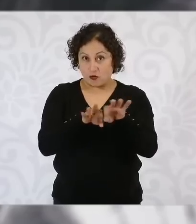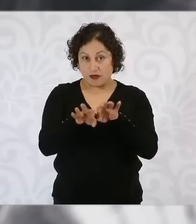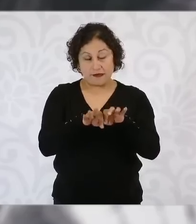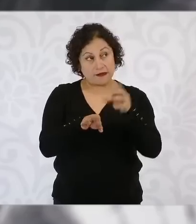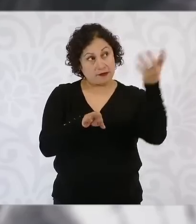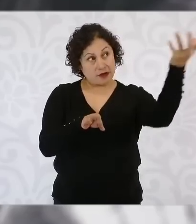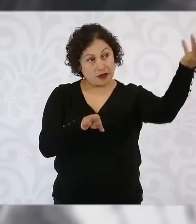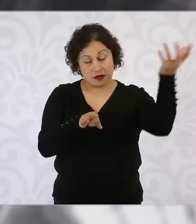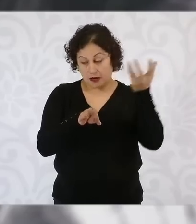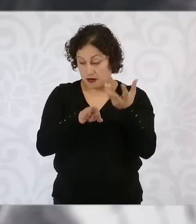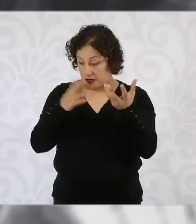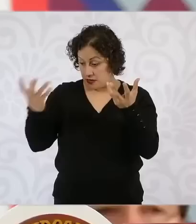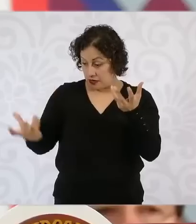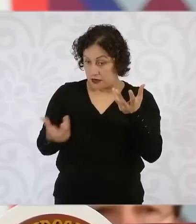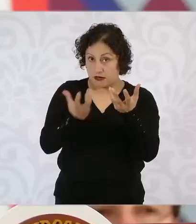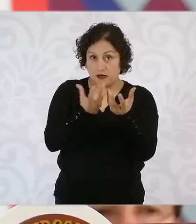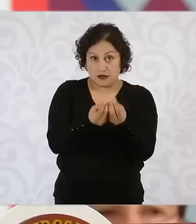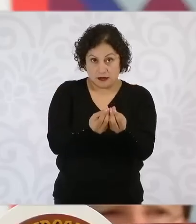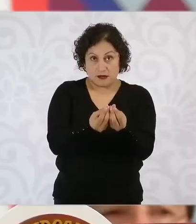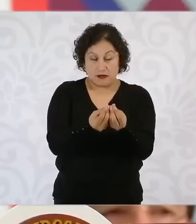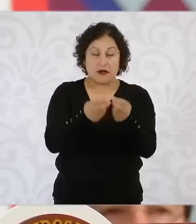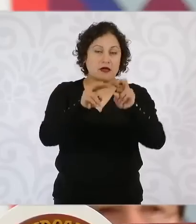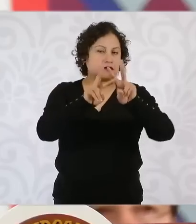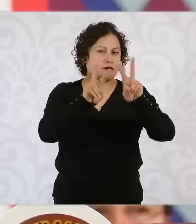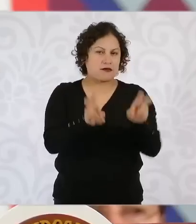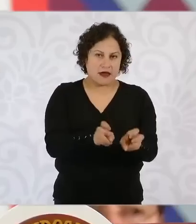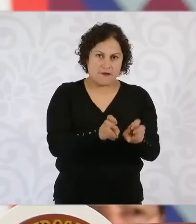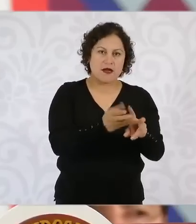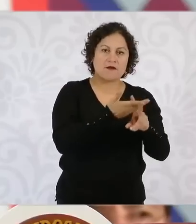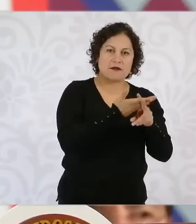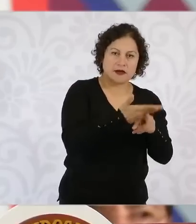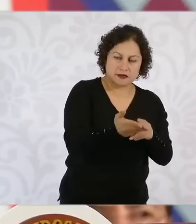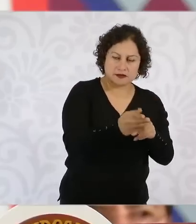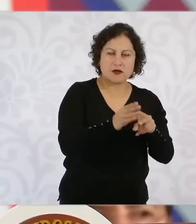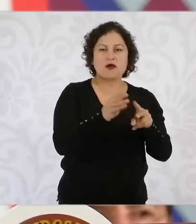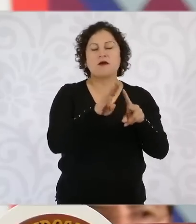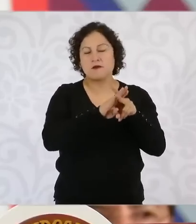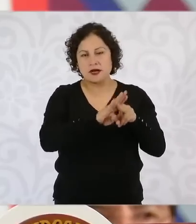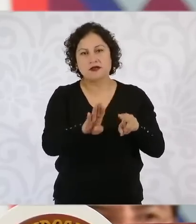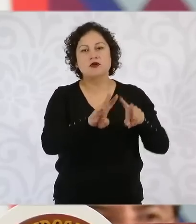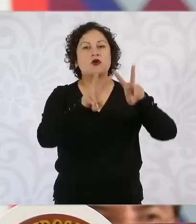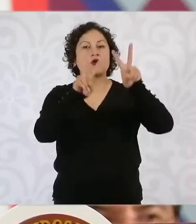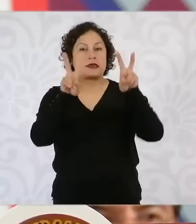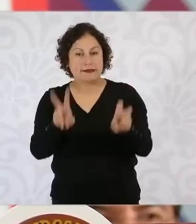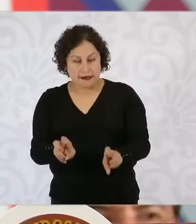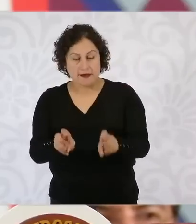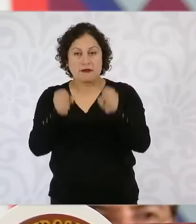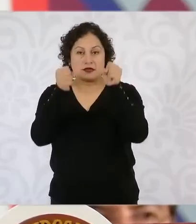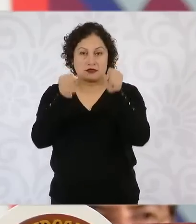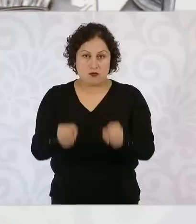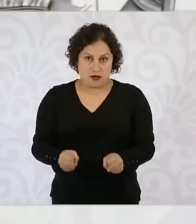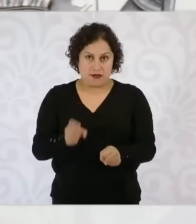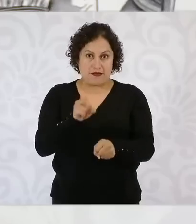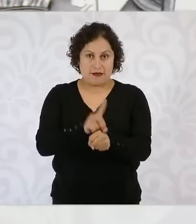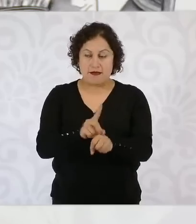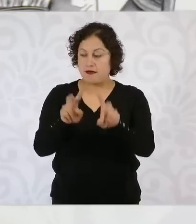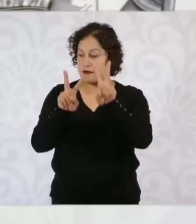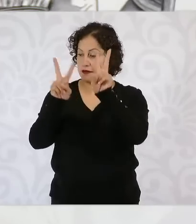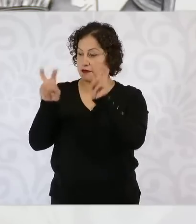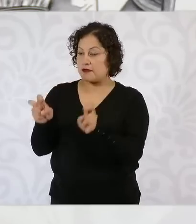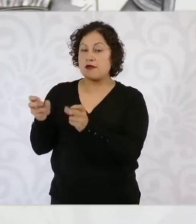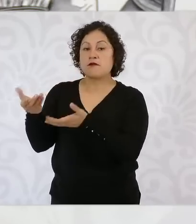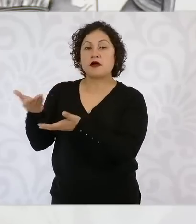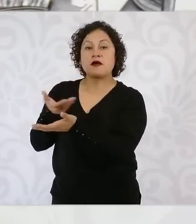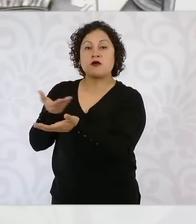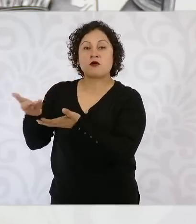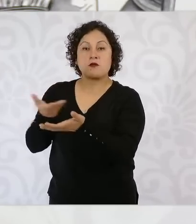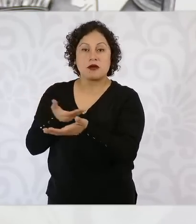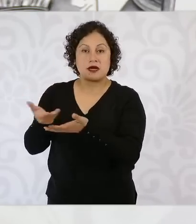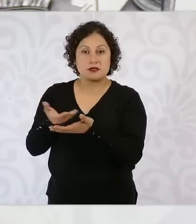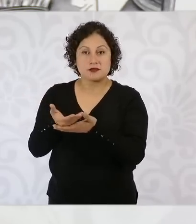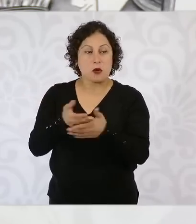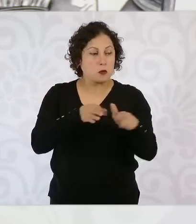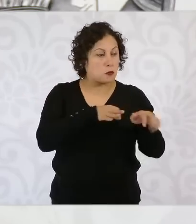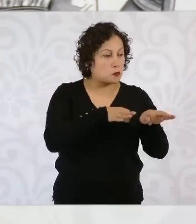seguridad en migración y en comercio que este es también importante porque también pues inicia las